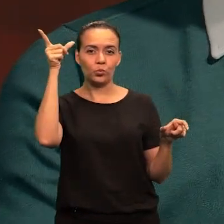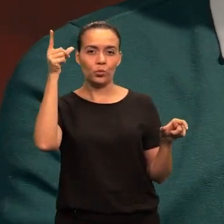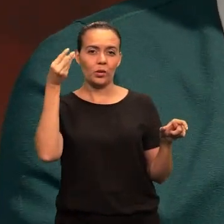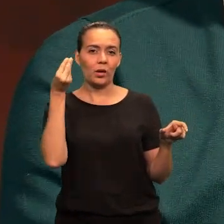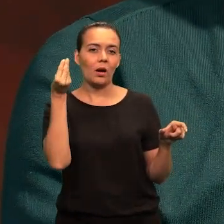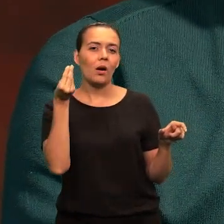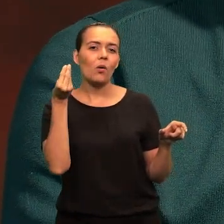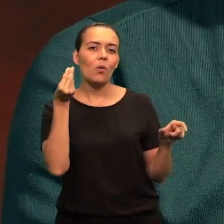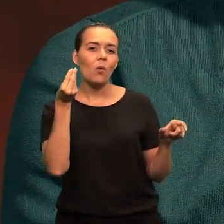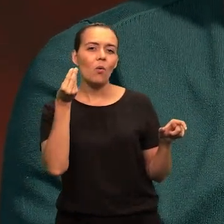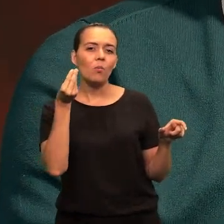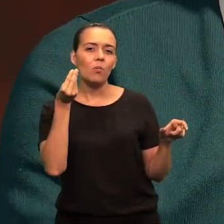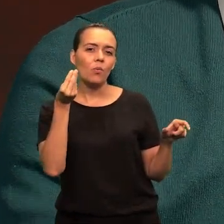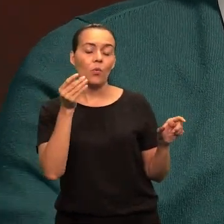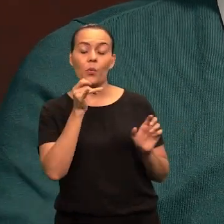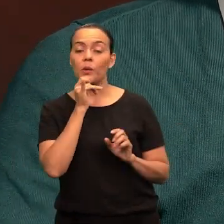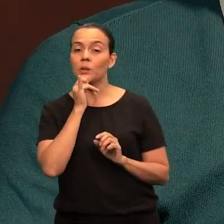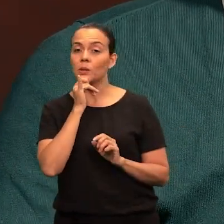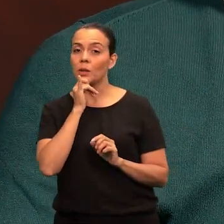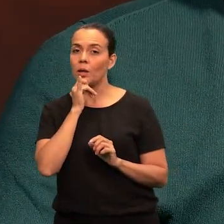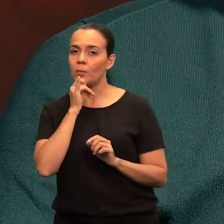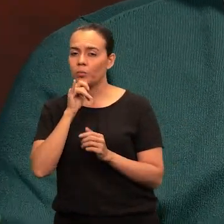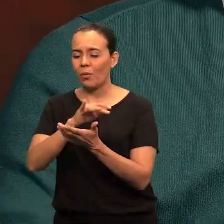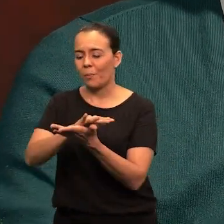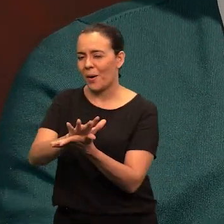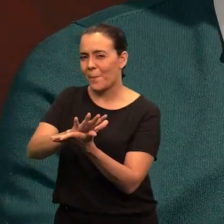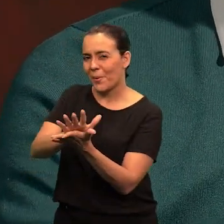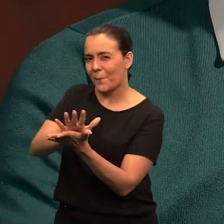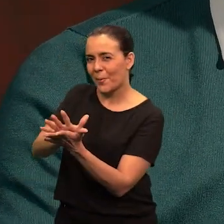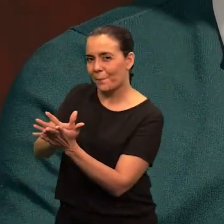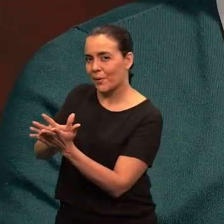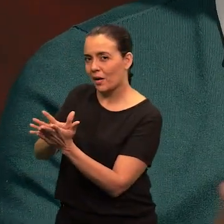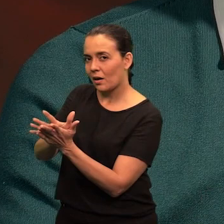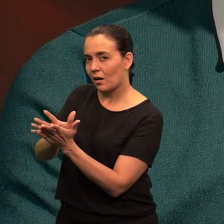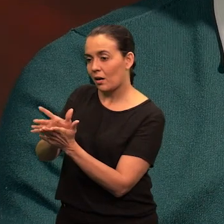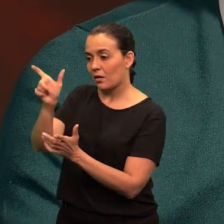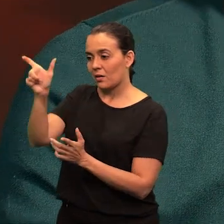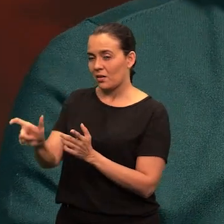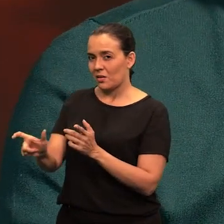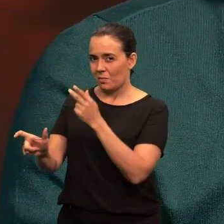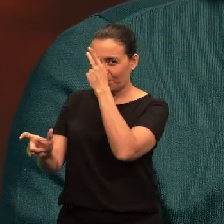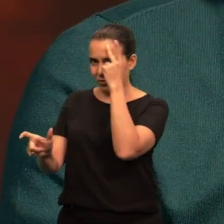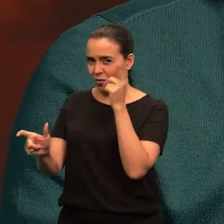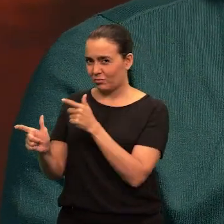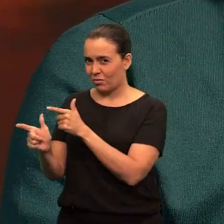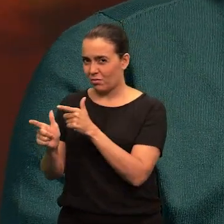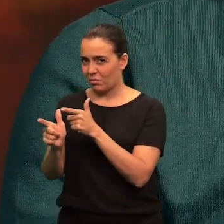E pegando este exemplo, da atrocidade que é existente entre um genocida e a minha pessoa,